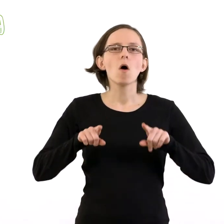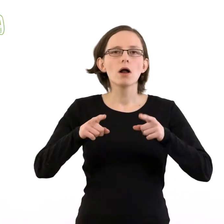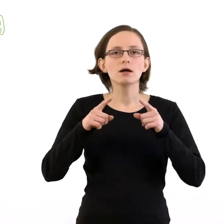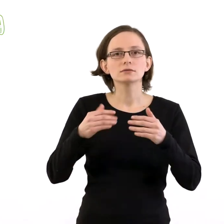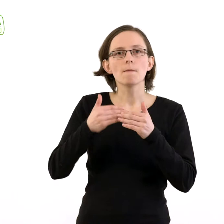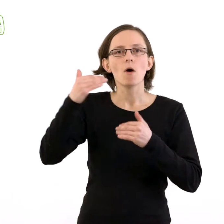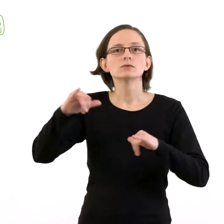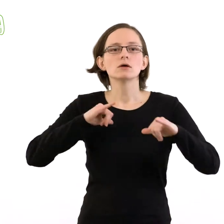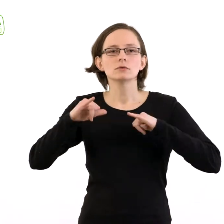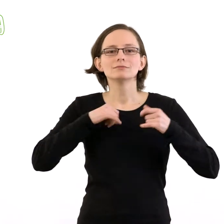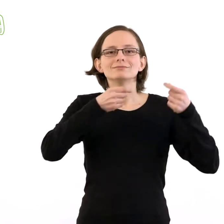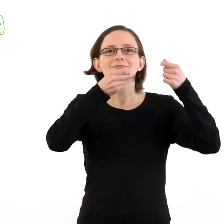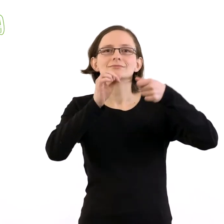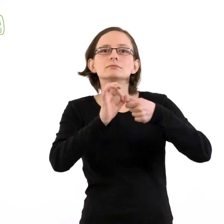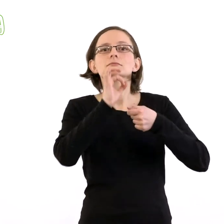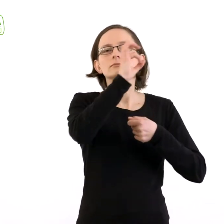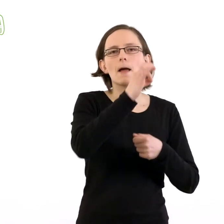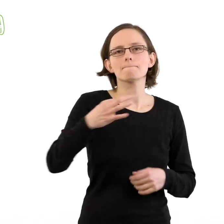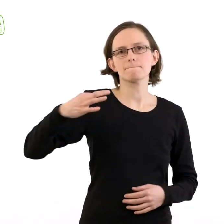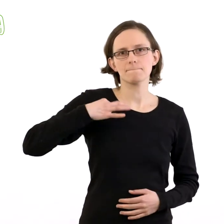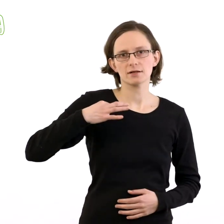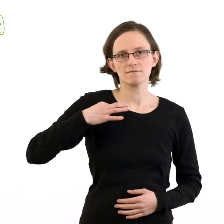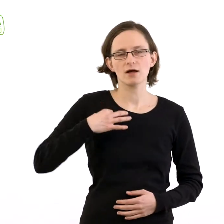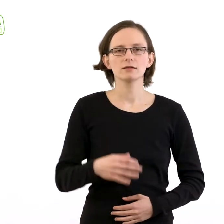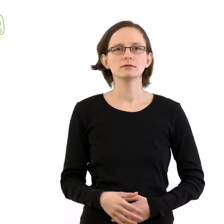Źródła finansowania działalności organizacji pozarządowych – prywatne